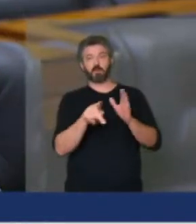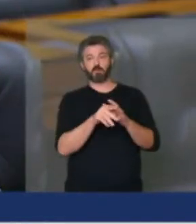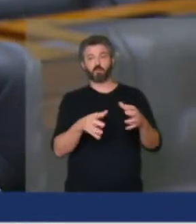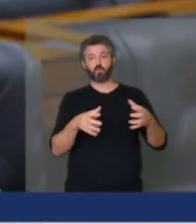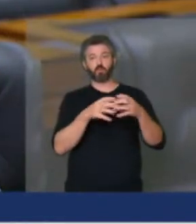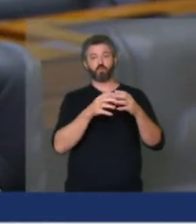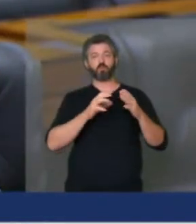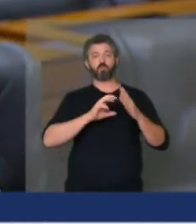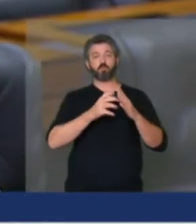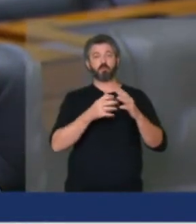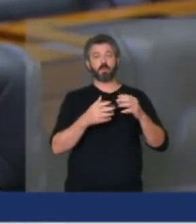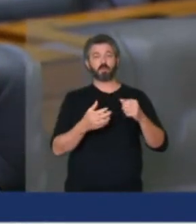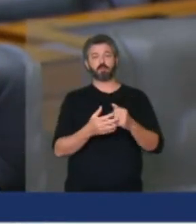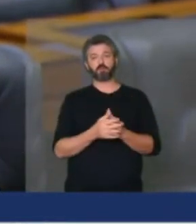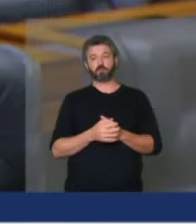SAIBAMOS QUAL É A CENTRALIDADE. CENTRALIDADE,